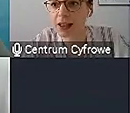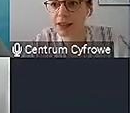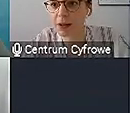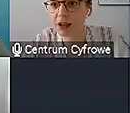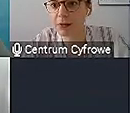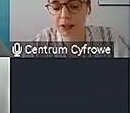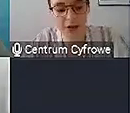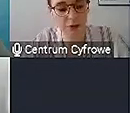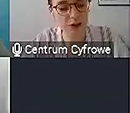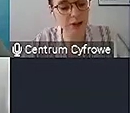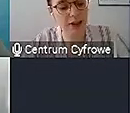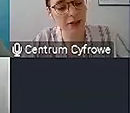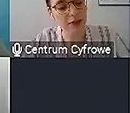i wrzucam link.